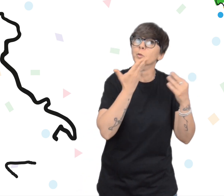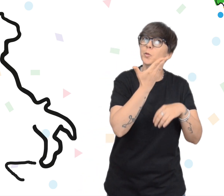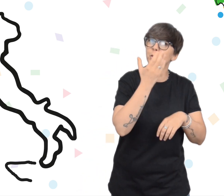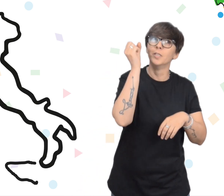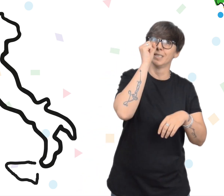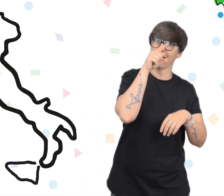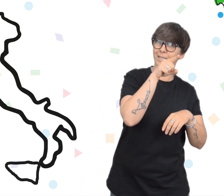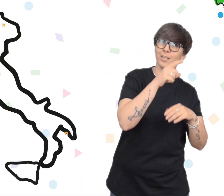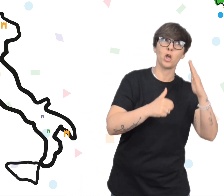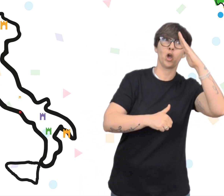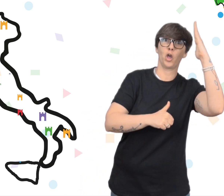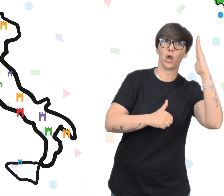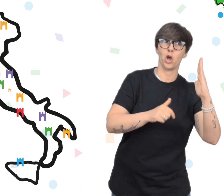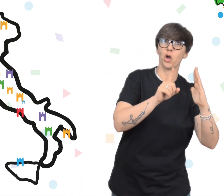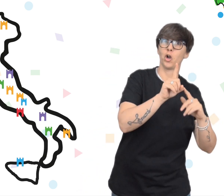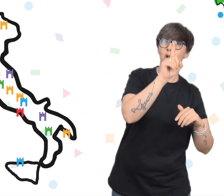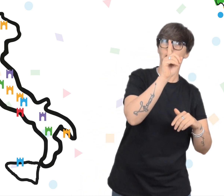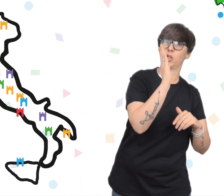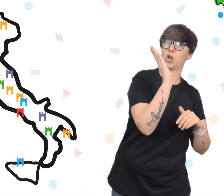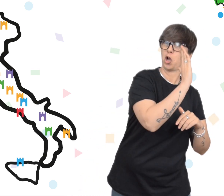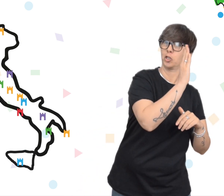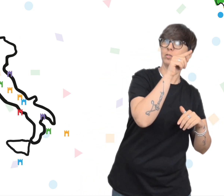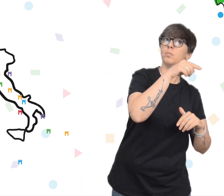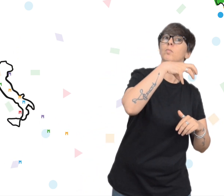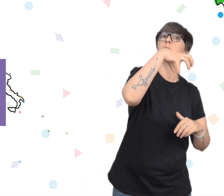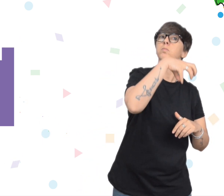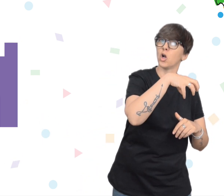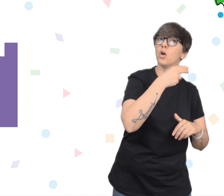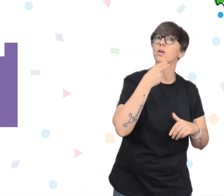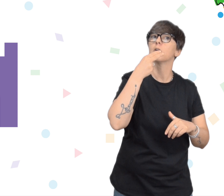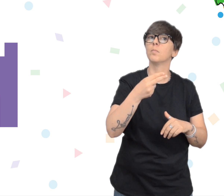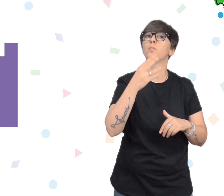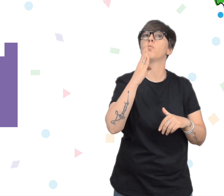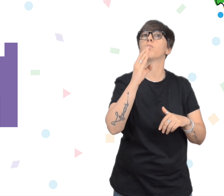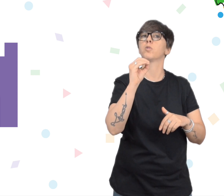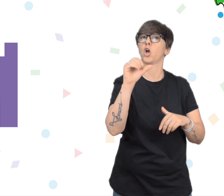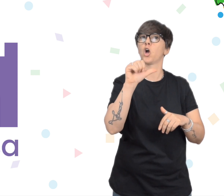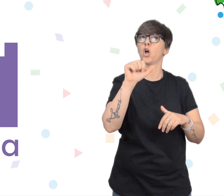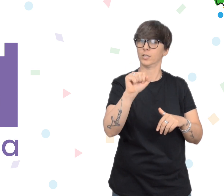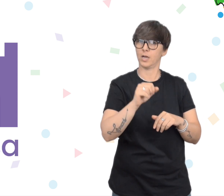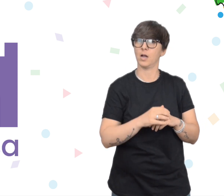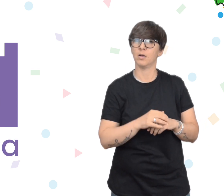Nella costa nord occidentale c'è il borgo di Bosa.